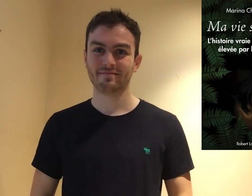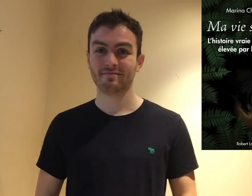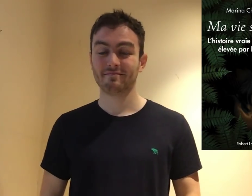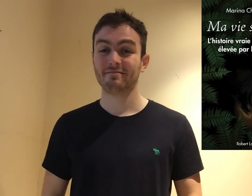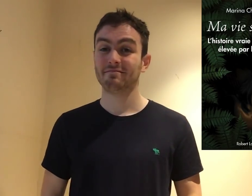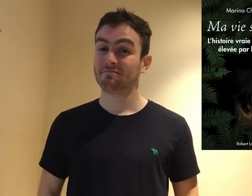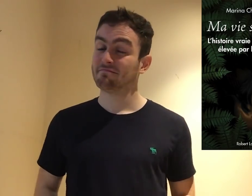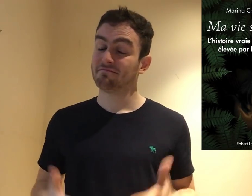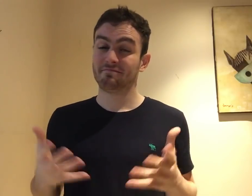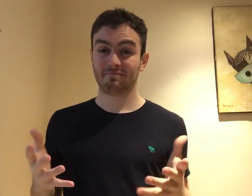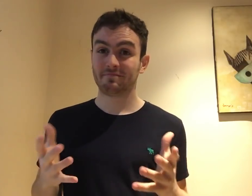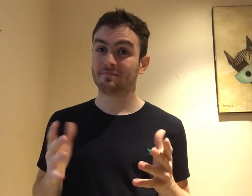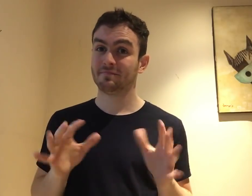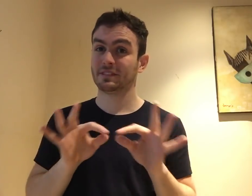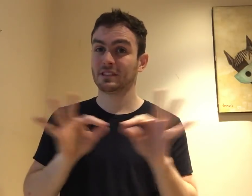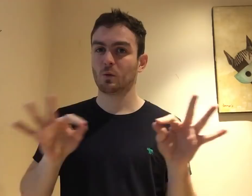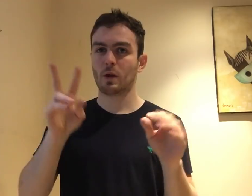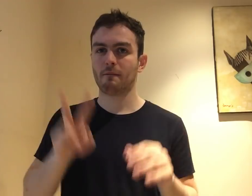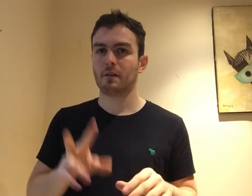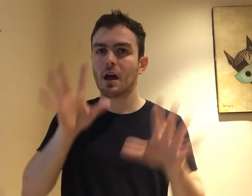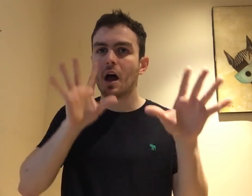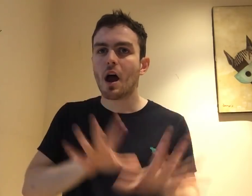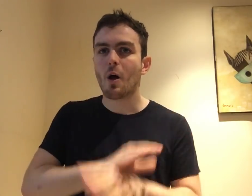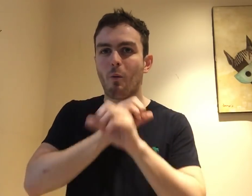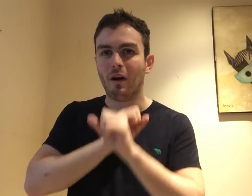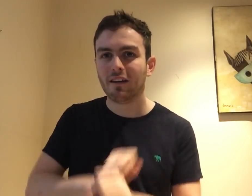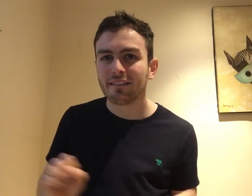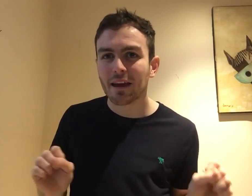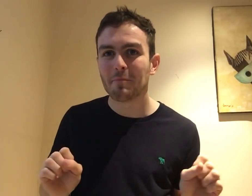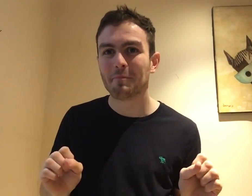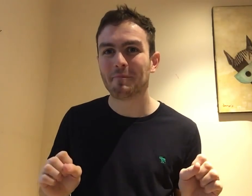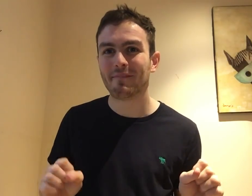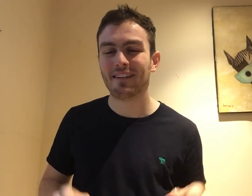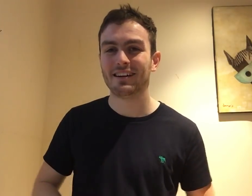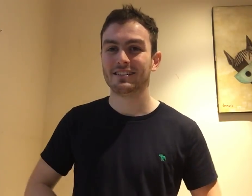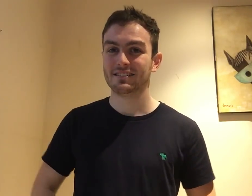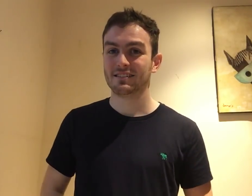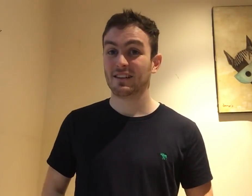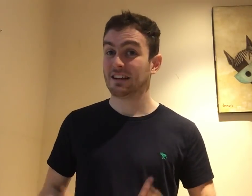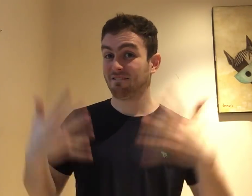Ceci est une incroyable histoire vraie.